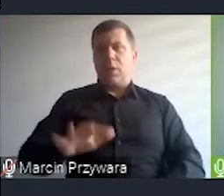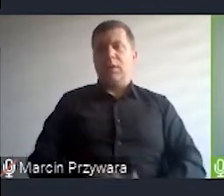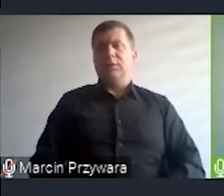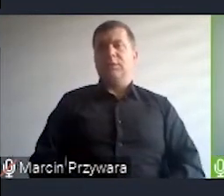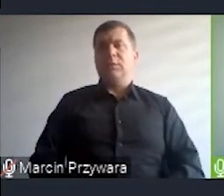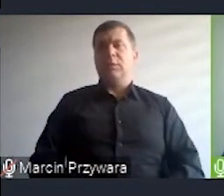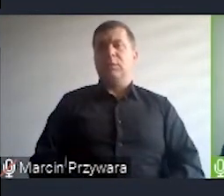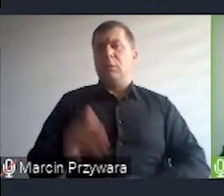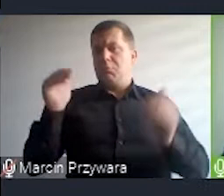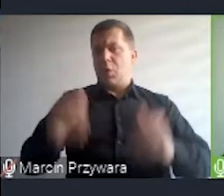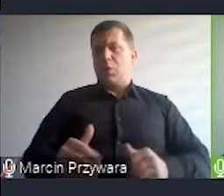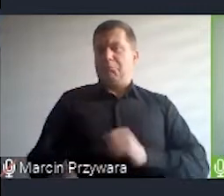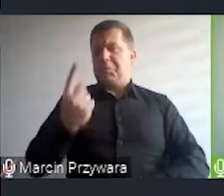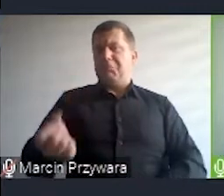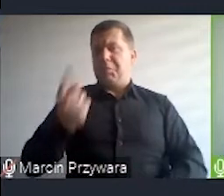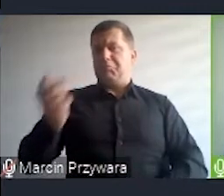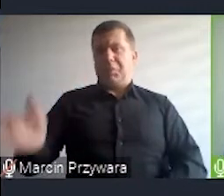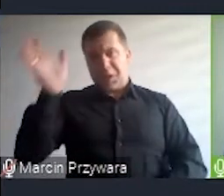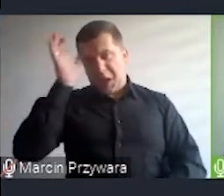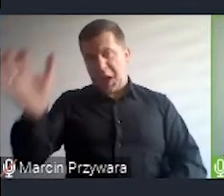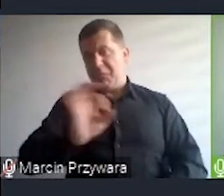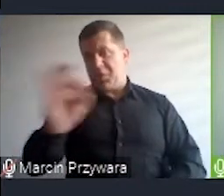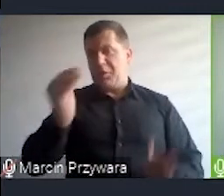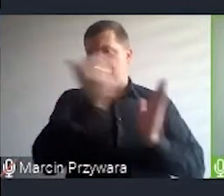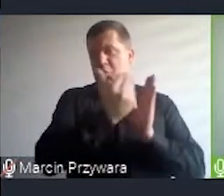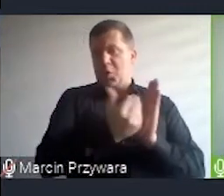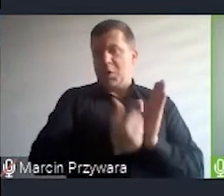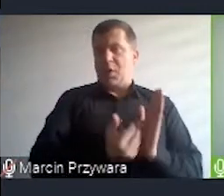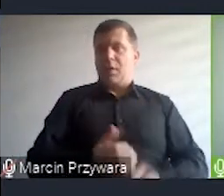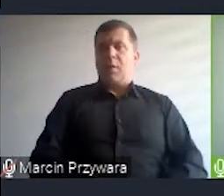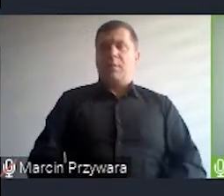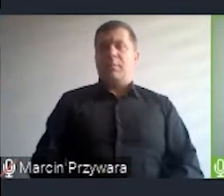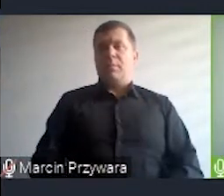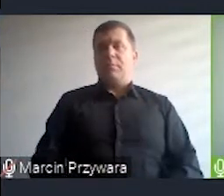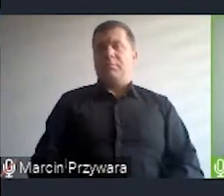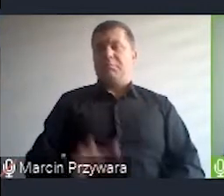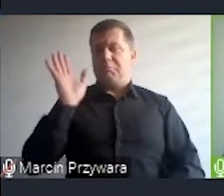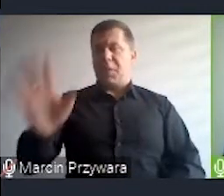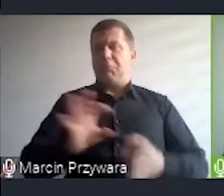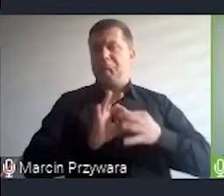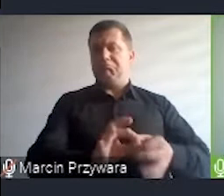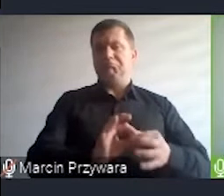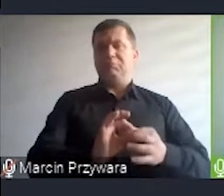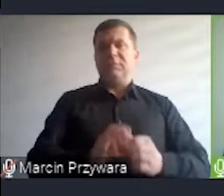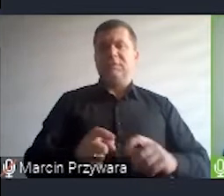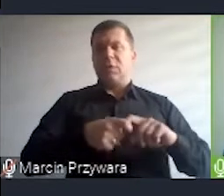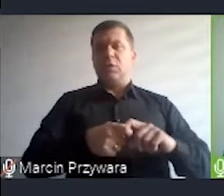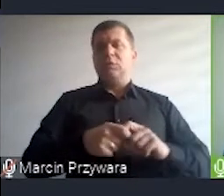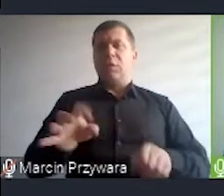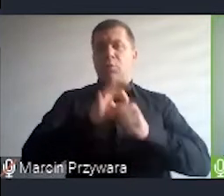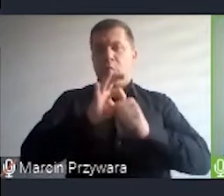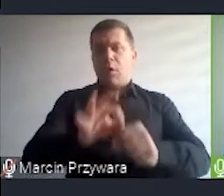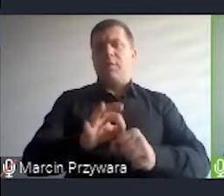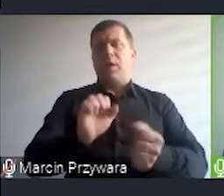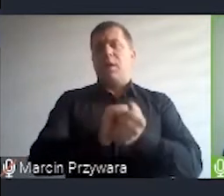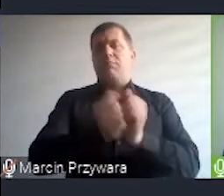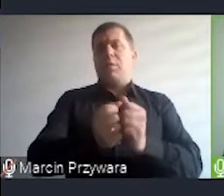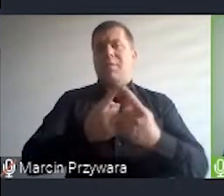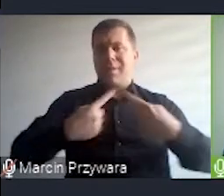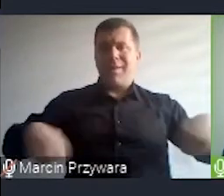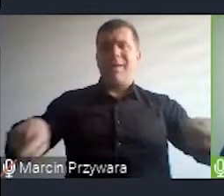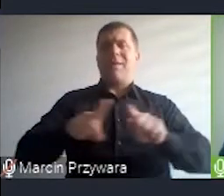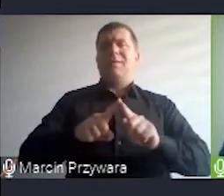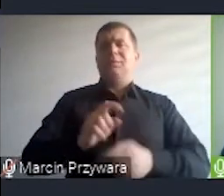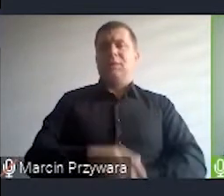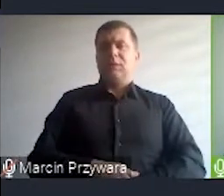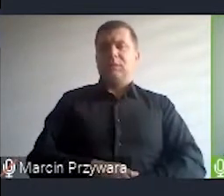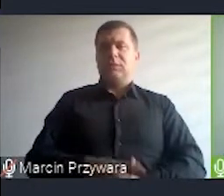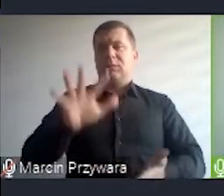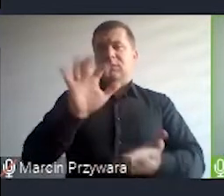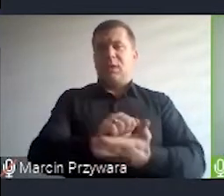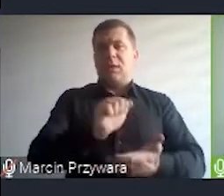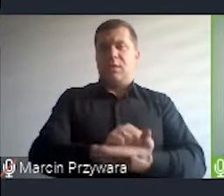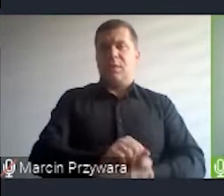ponieważ mogą nam się pojawić jakieś autorskie projekty, programy związane z prowadzeniem czy realizacją zajęć,